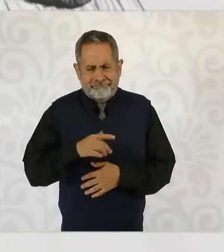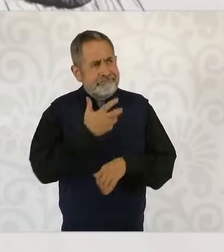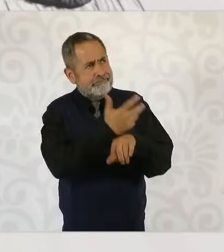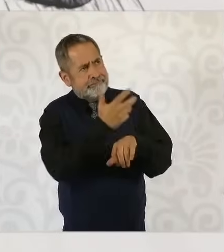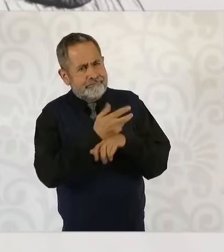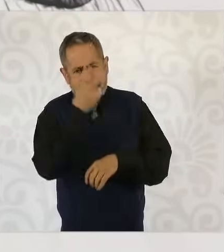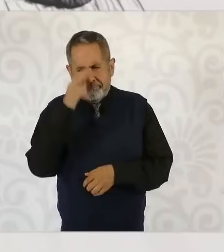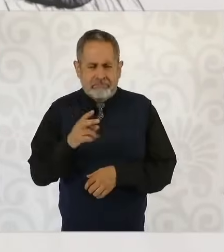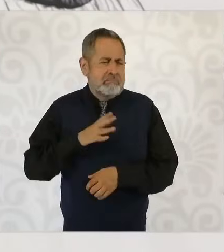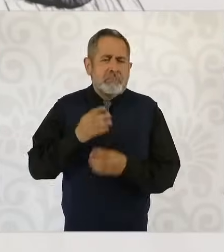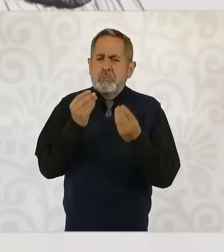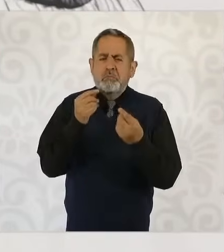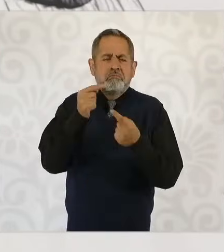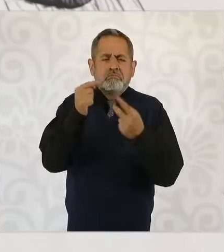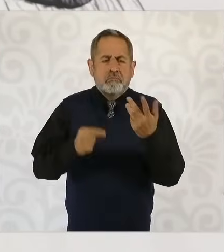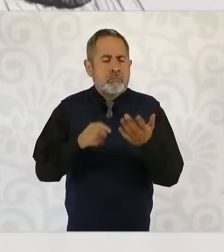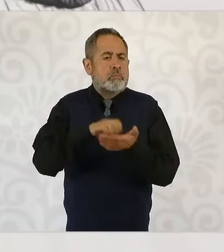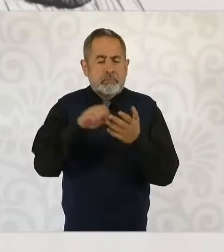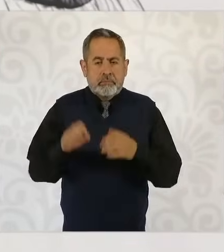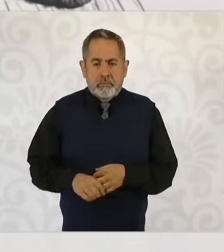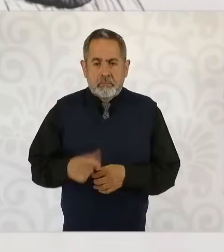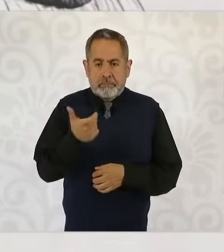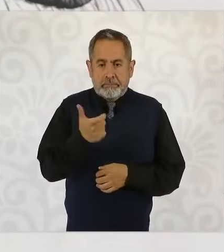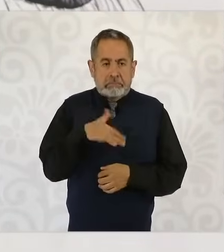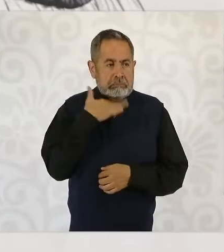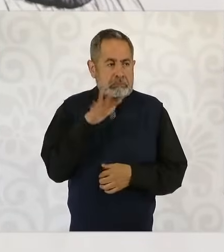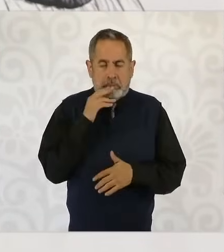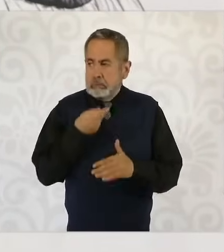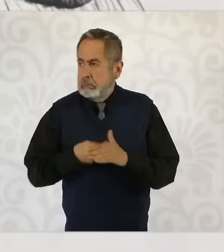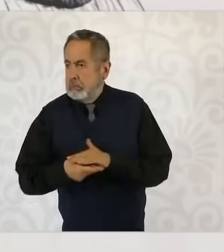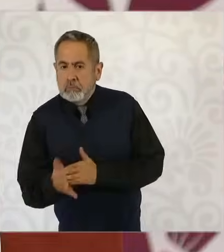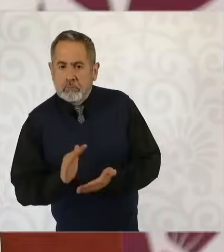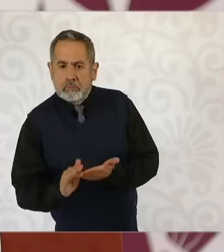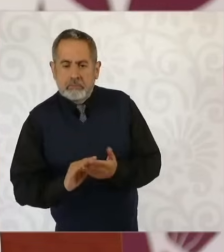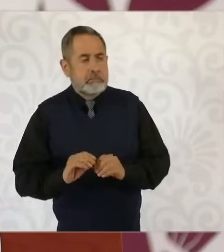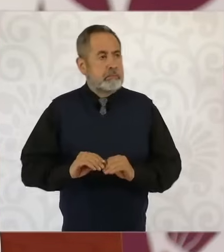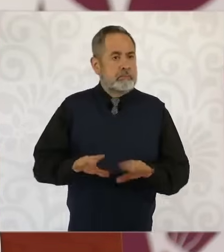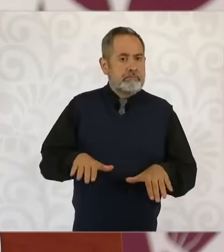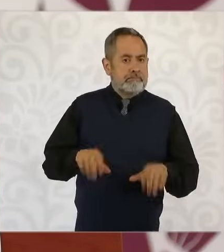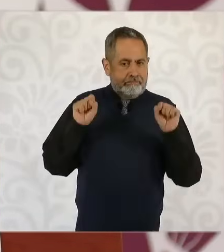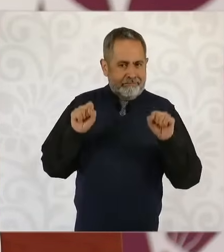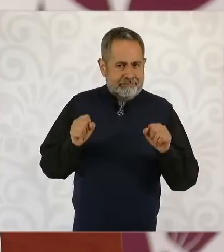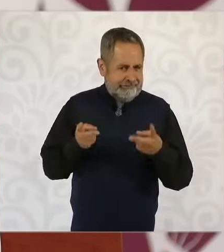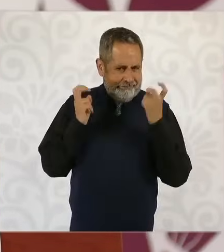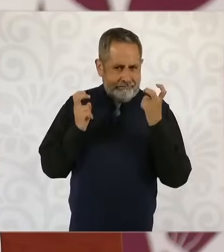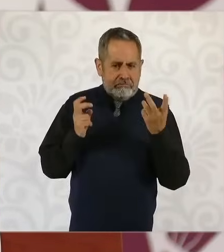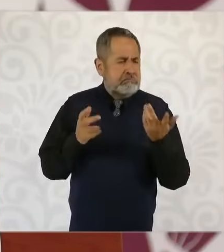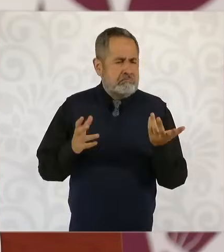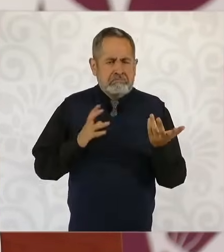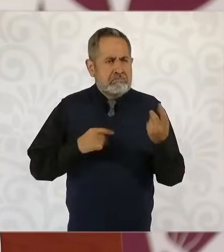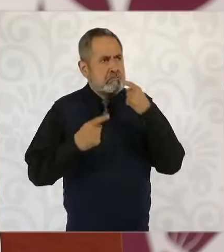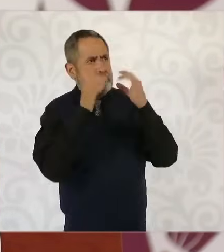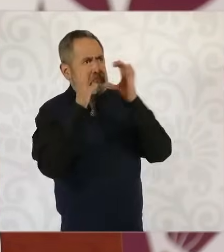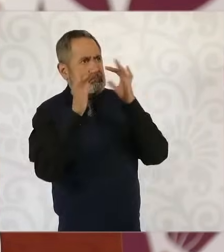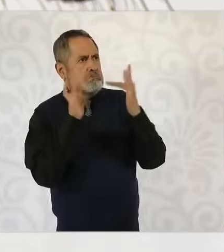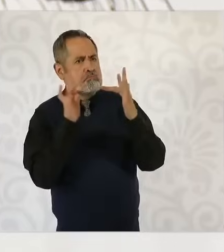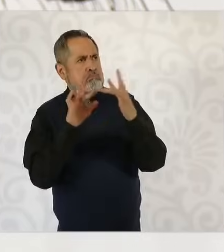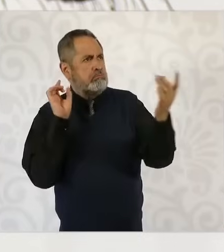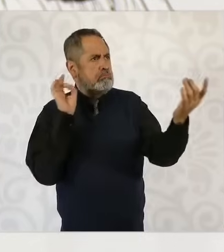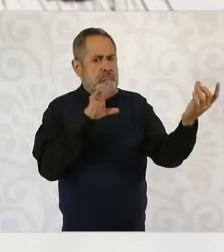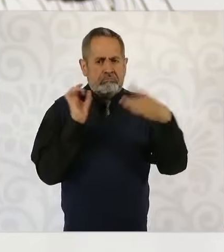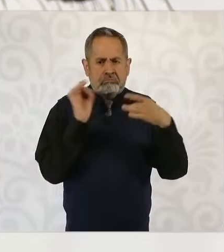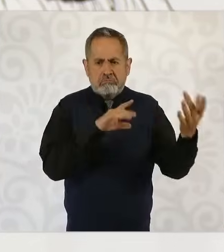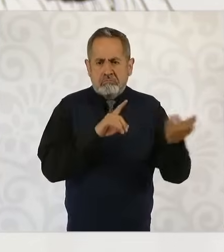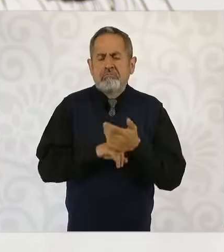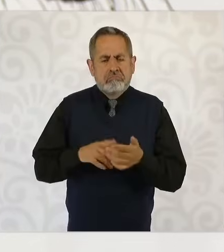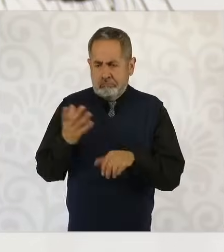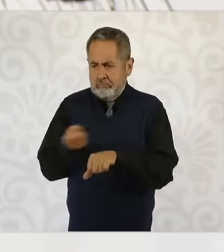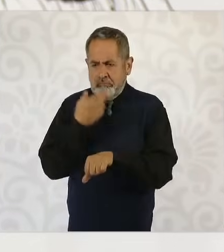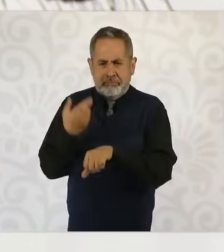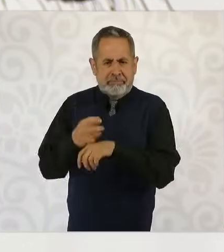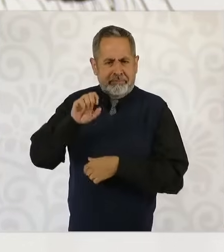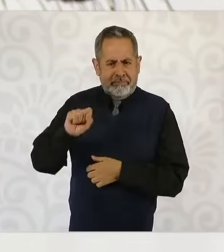temas por ejemplo lavado de dinero eh hay mucha comunicación entre el secretario de Hacienda y